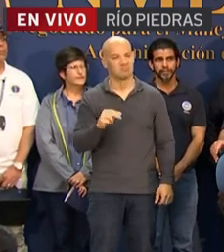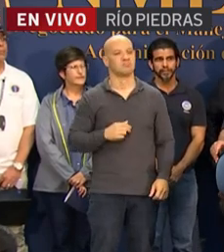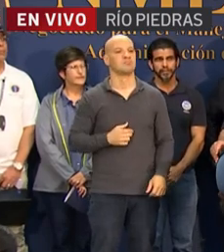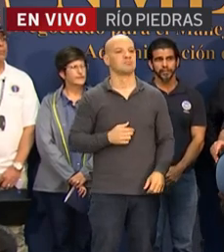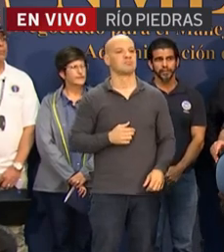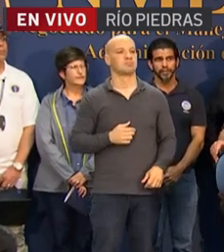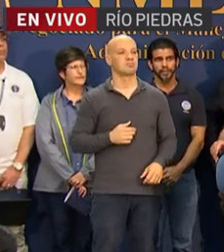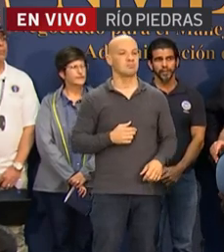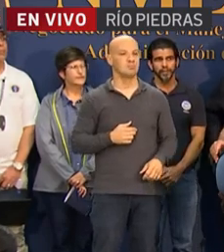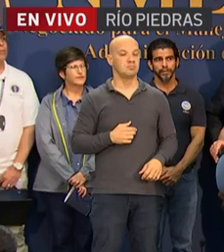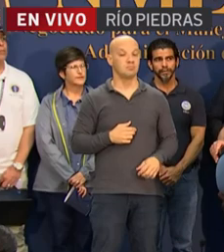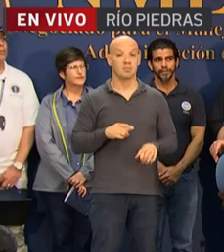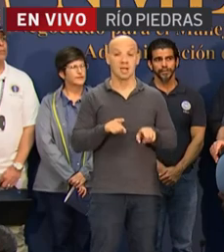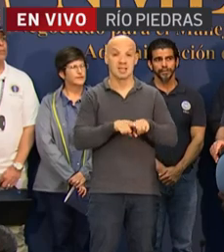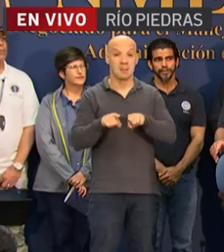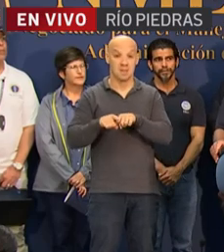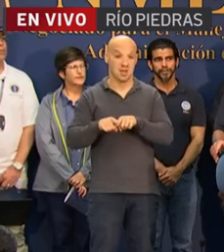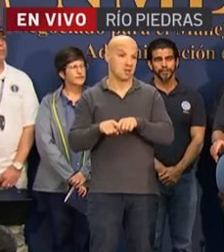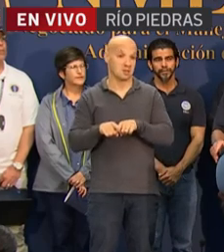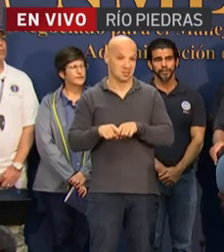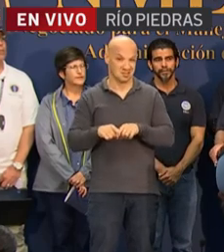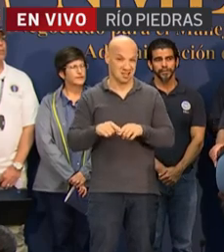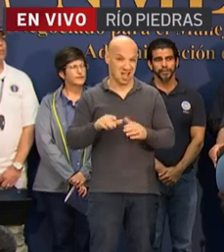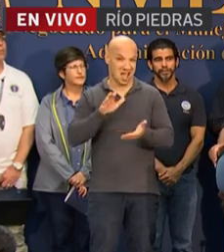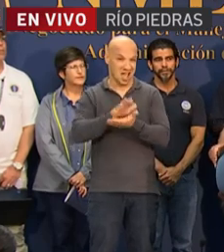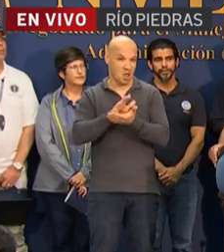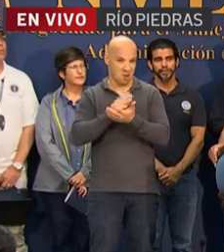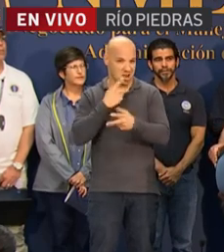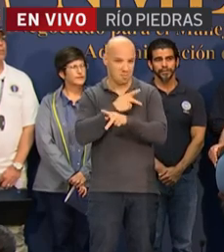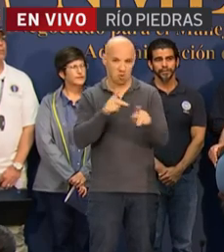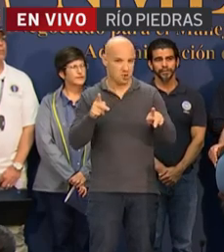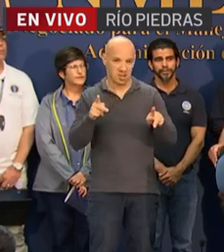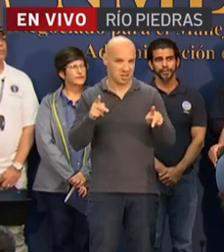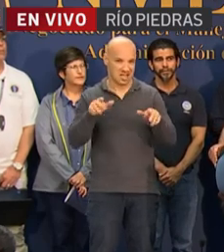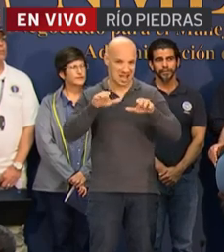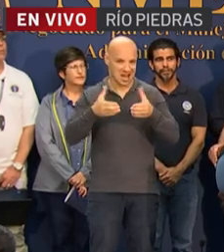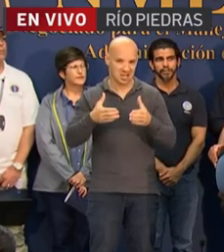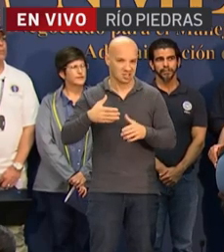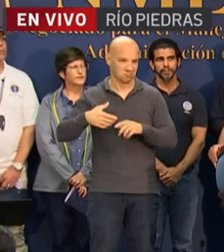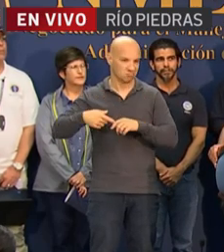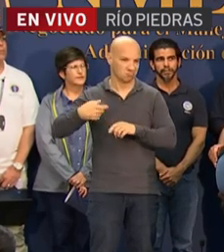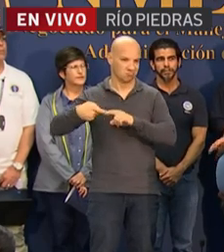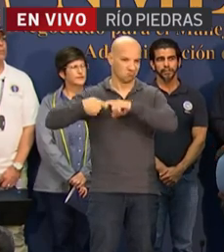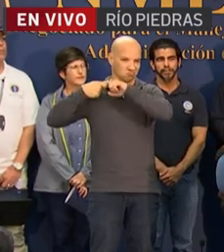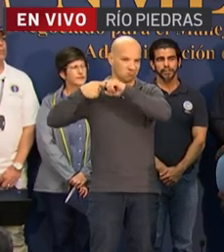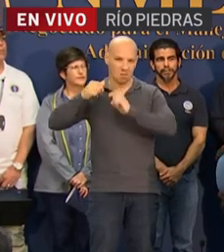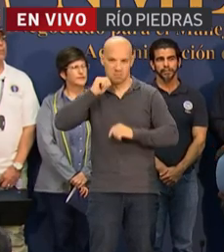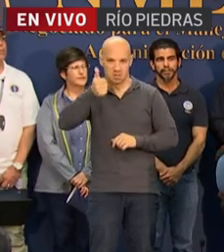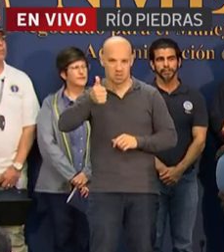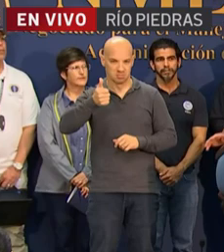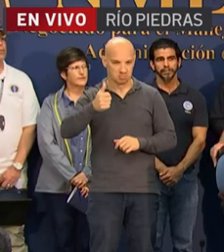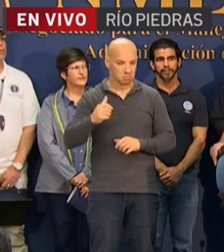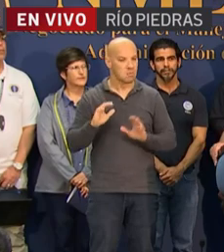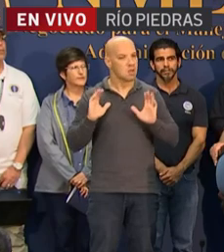EMPLEADOS PÚBLICOS NO DEBEN